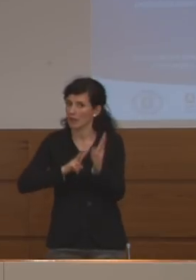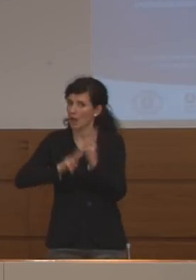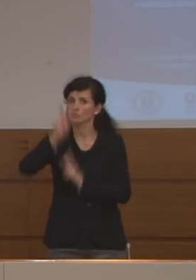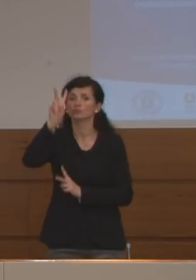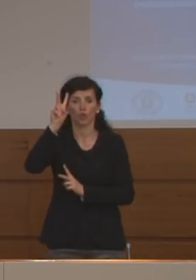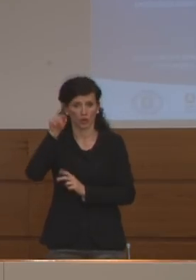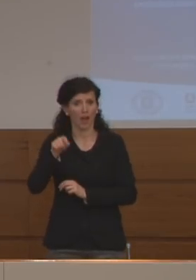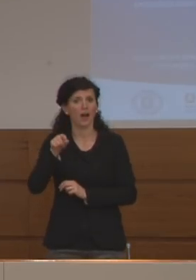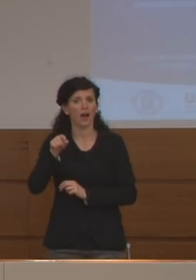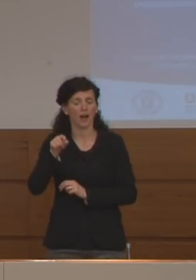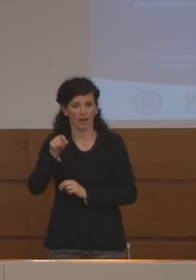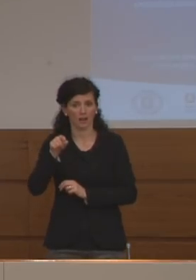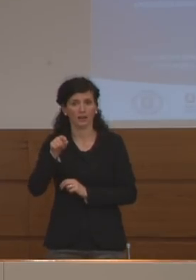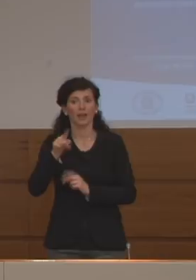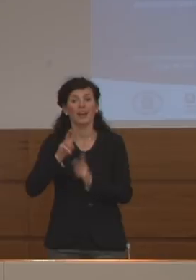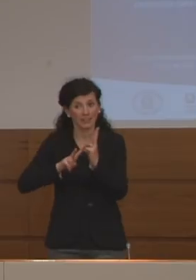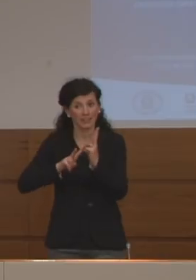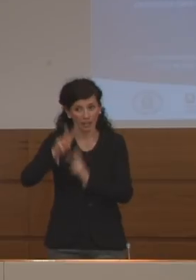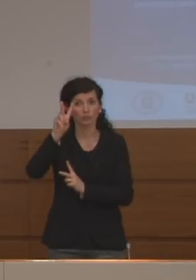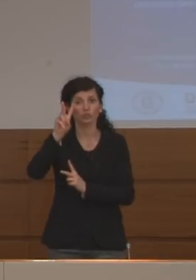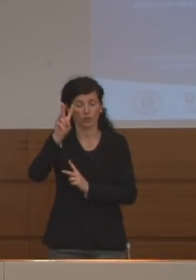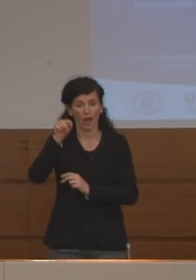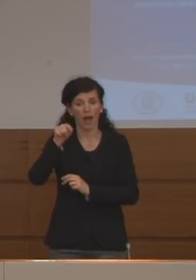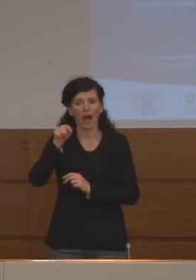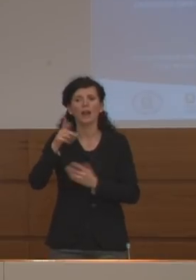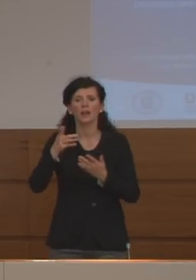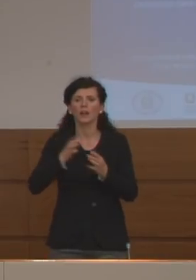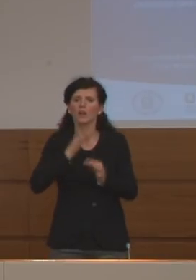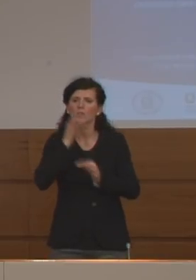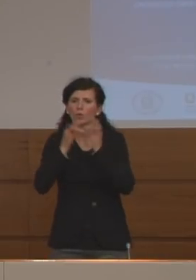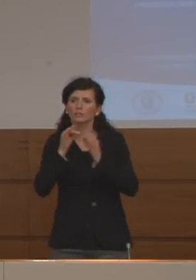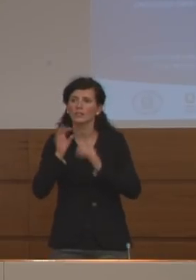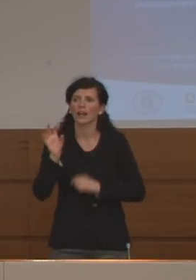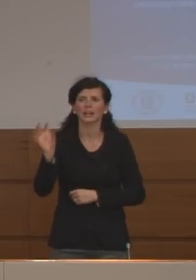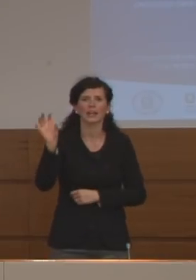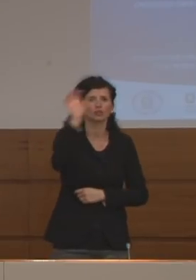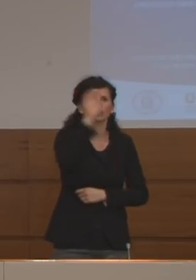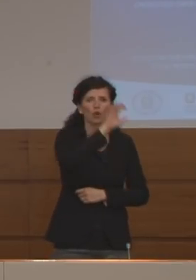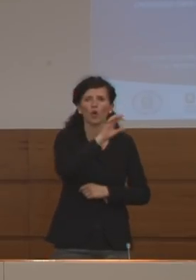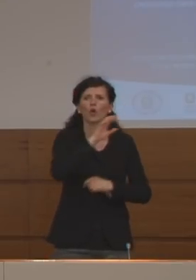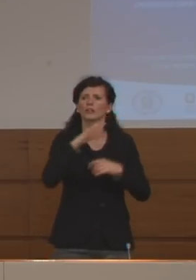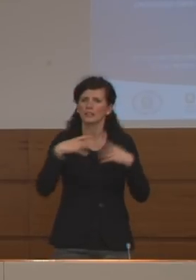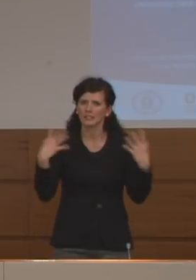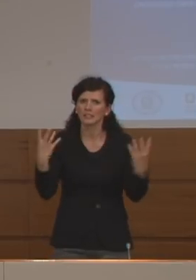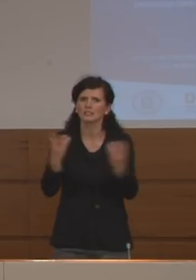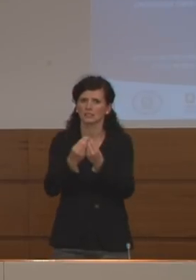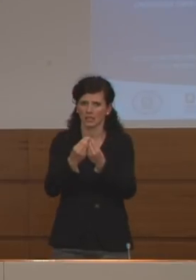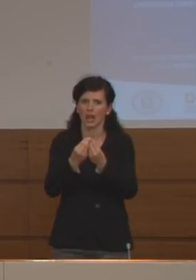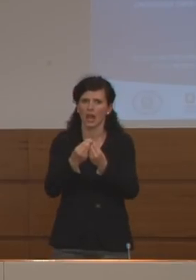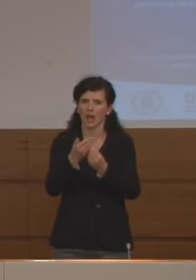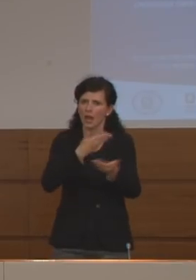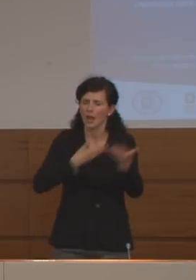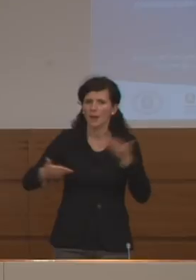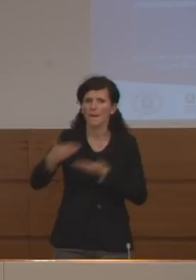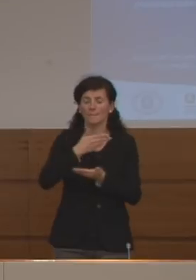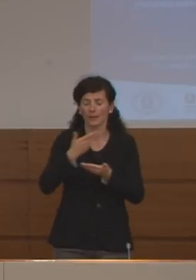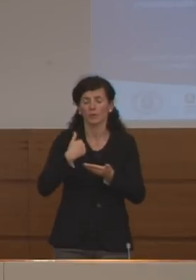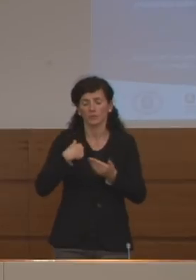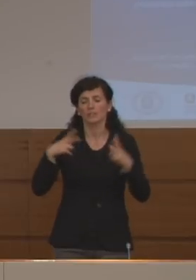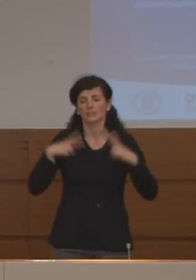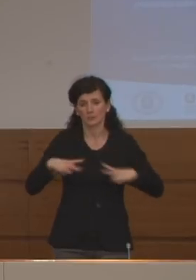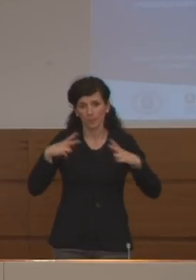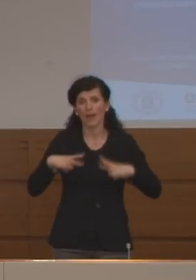con un larghissimo coinvolgimento delle Regioni, sul cui contributo molto contiamo.